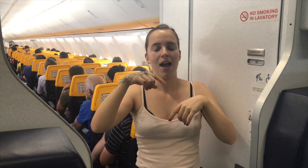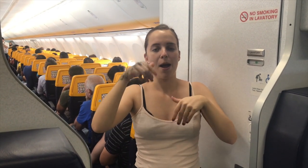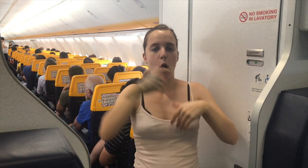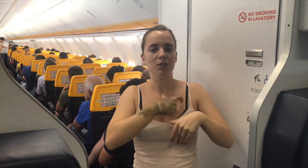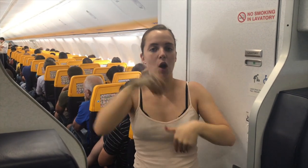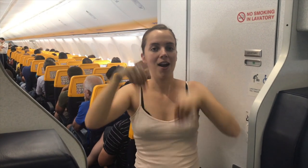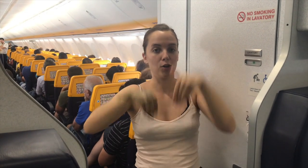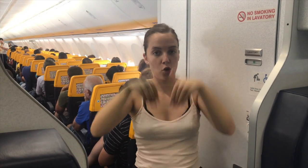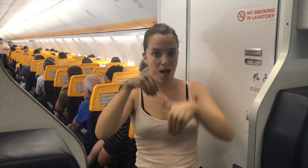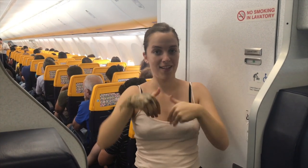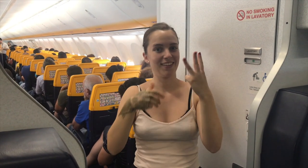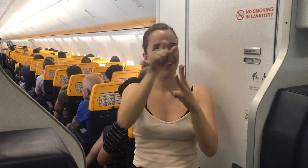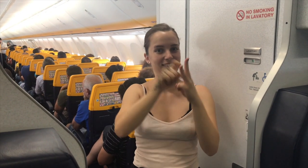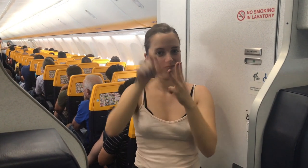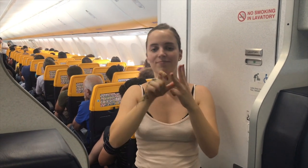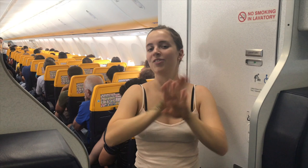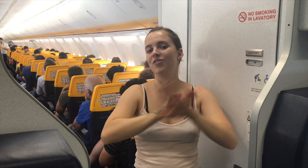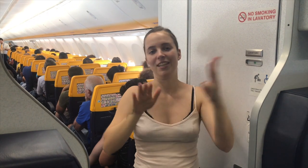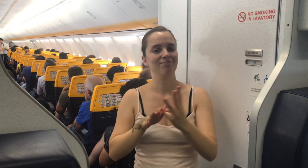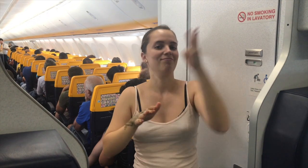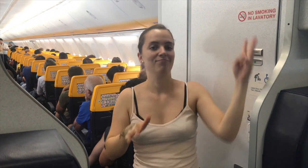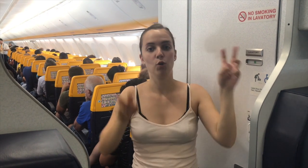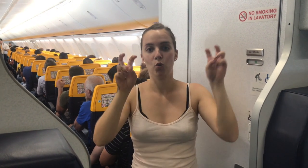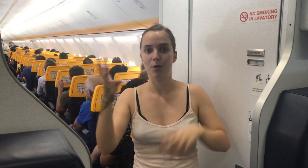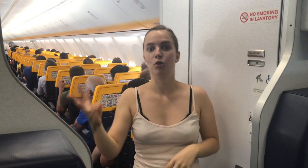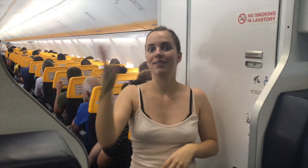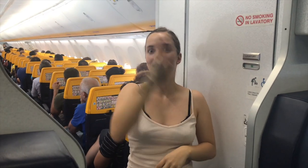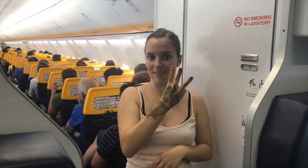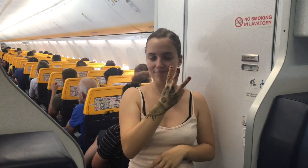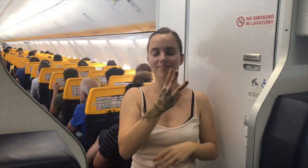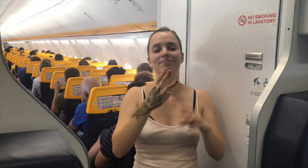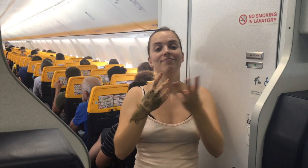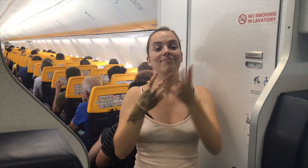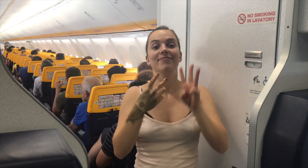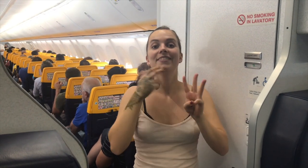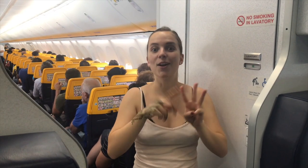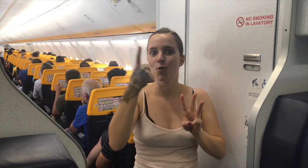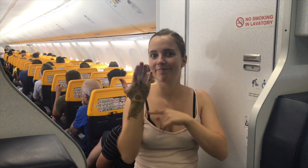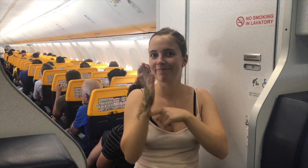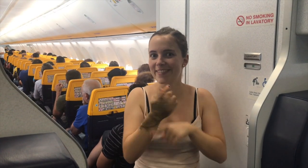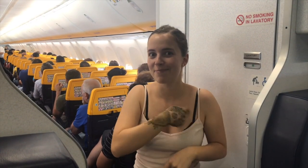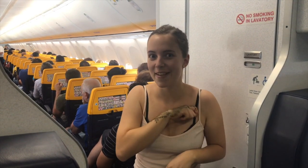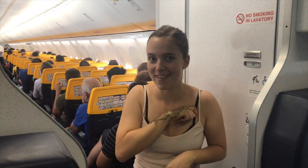En la Comisión Electoral se han renovado tres miembros, de los cuales una de ellas es española,